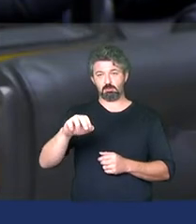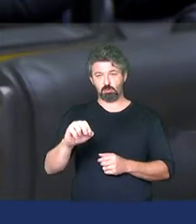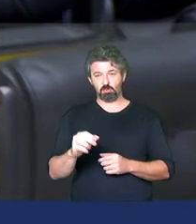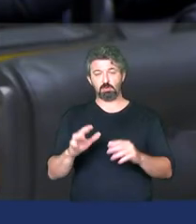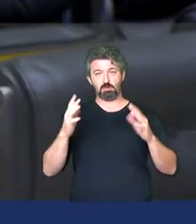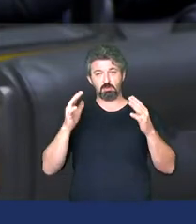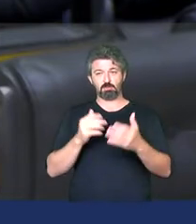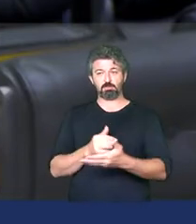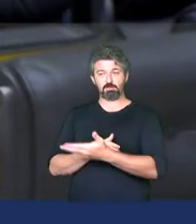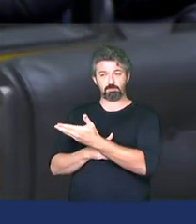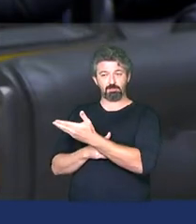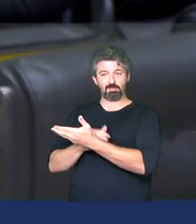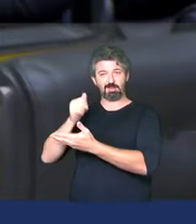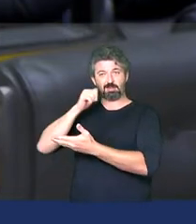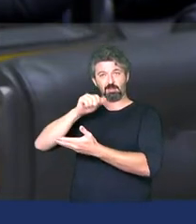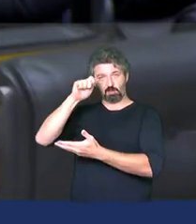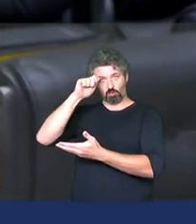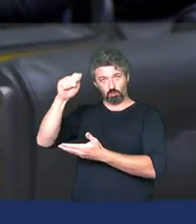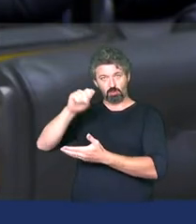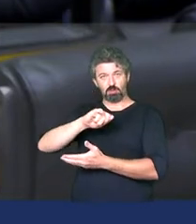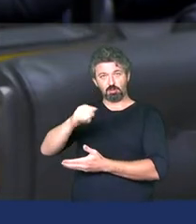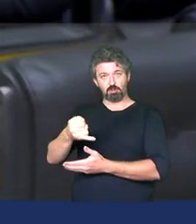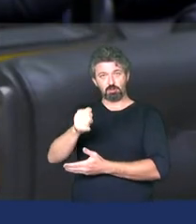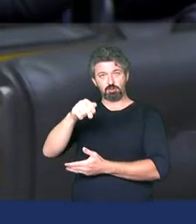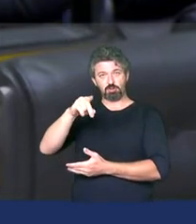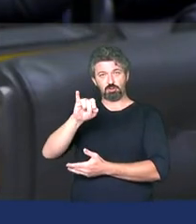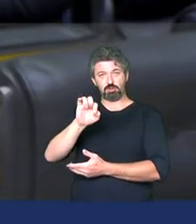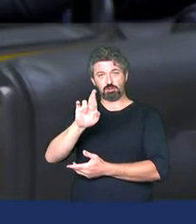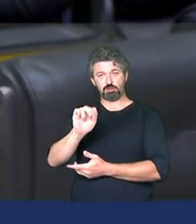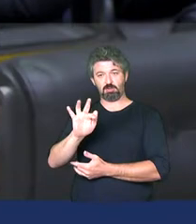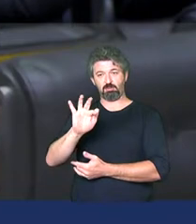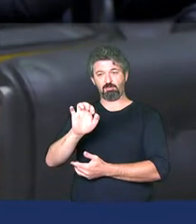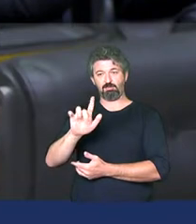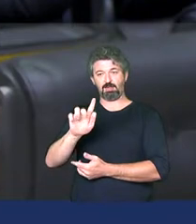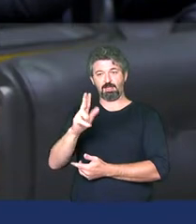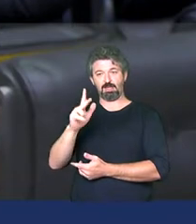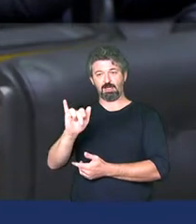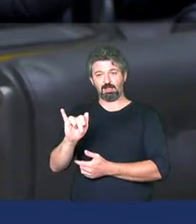A ESSE PROJETO PARA... PARABENIZO O RELATOR CELSO SABINO, PARABENIZO TAMBÉM A AUTORA JANDIRA FEGHALI COM A